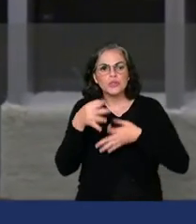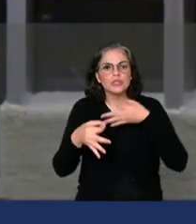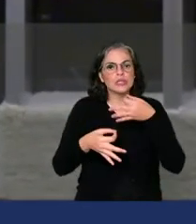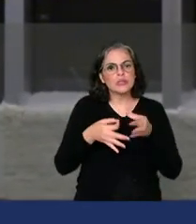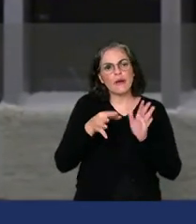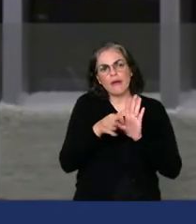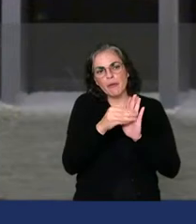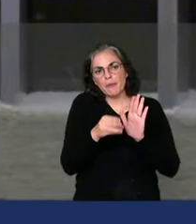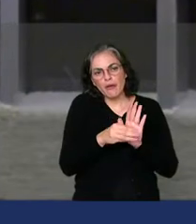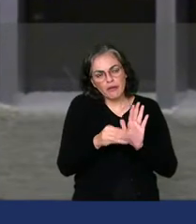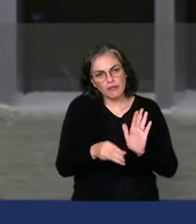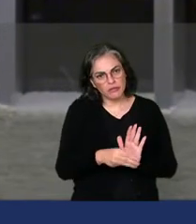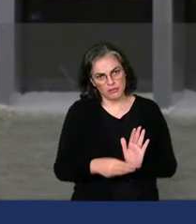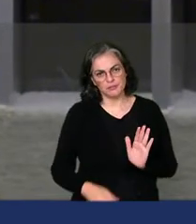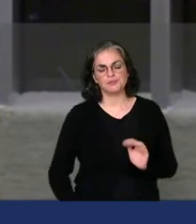PARLAMENTARES QUE SU SUGERIRIAM EMENDAS E